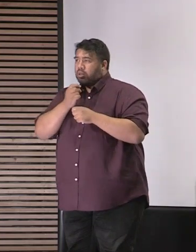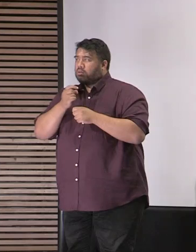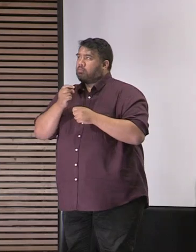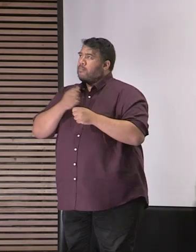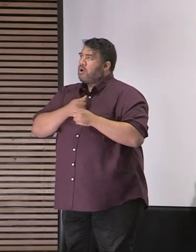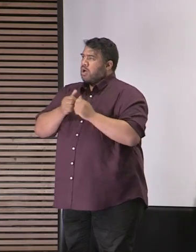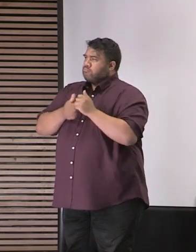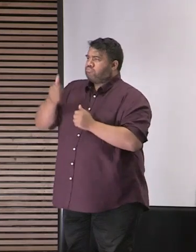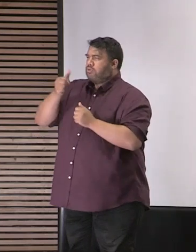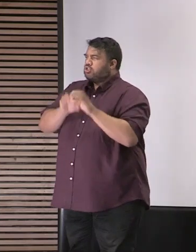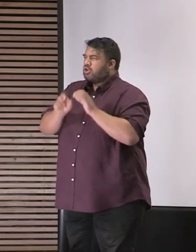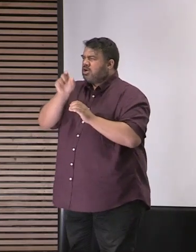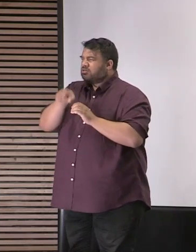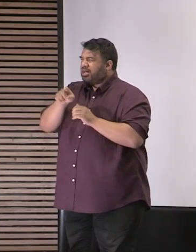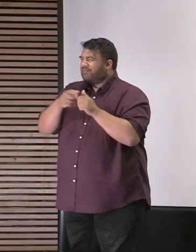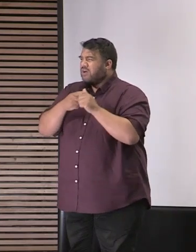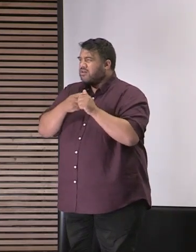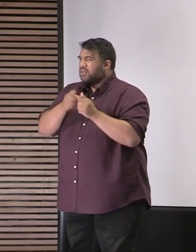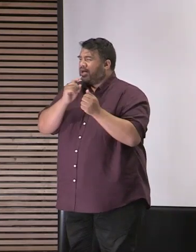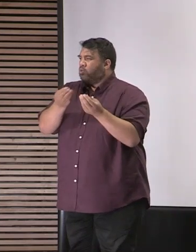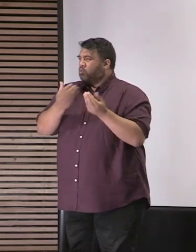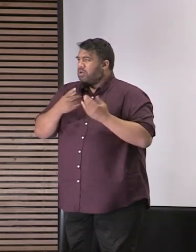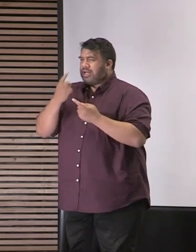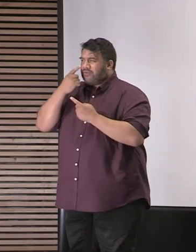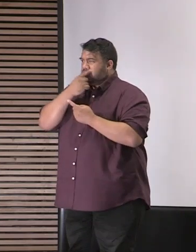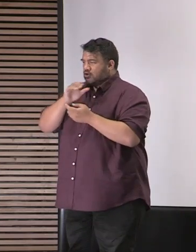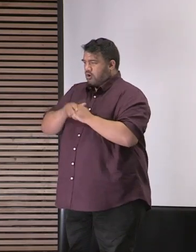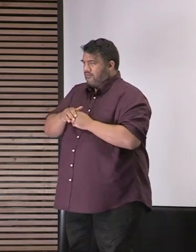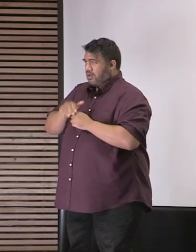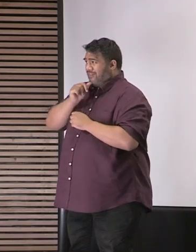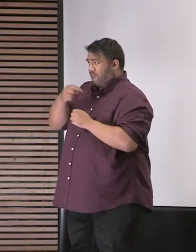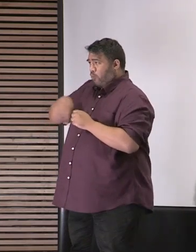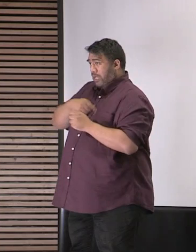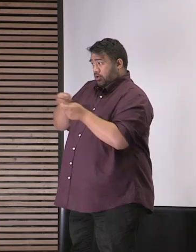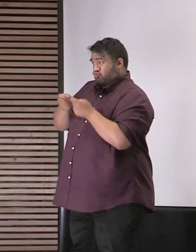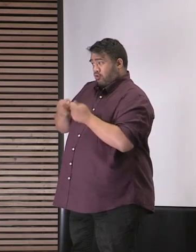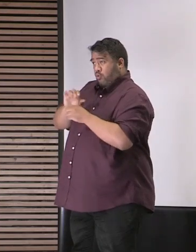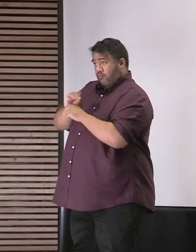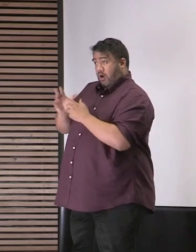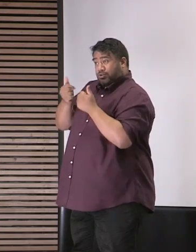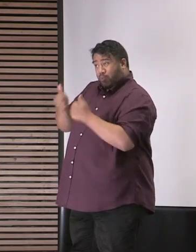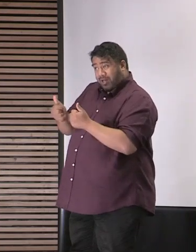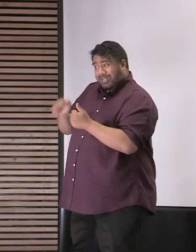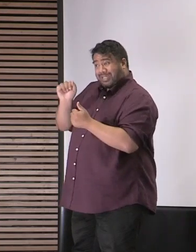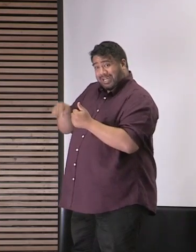esfuerzos permanecen enfocados en buenos niveles de prueba en todas las regiones y en obtener una mejor imagen de la transmisión comunitaria, continuando ampliando nuestros esfuerzos de búsqueda de contactos, como ha señalado el Director General, y asegurando